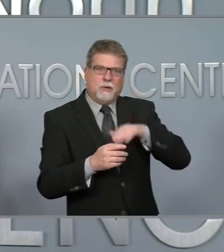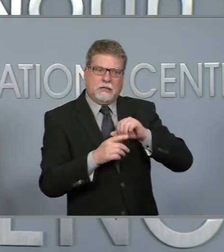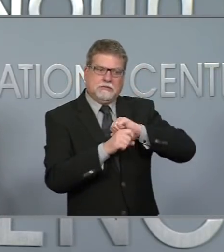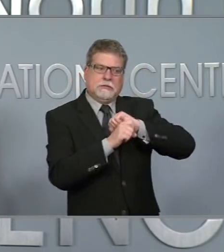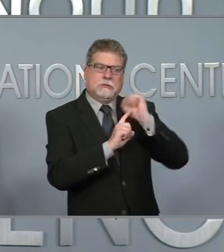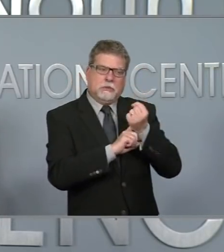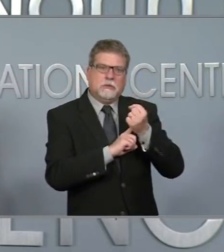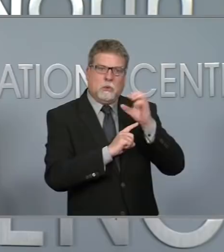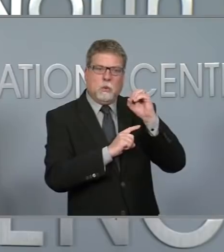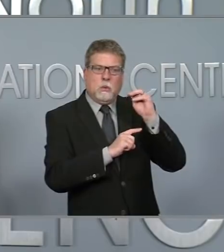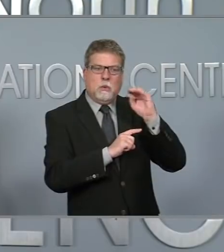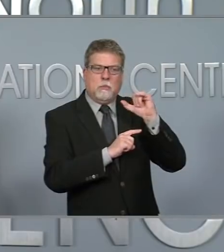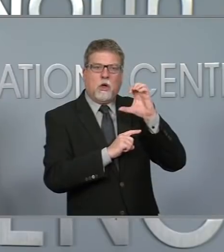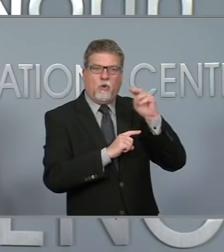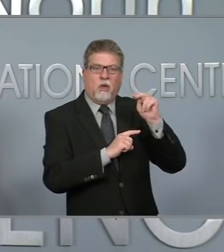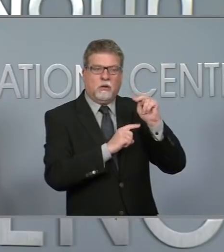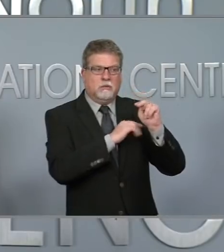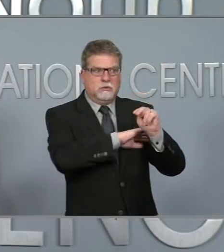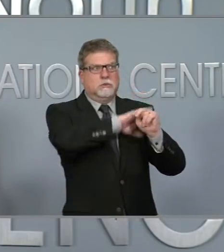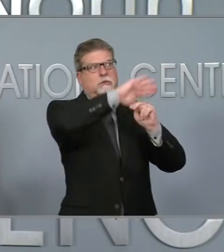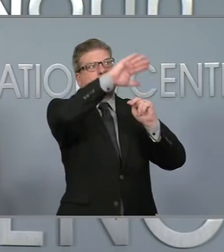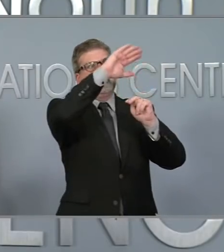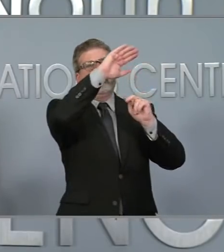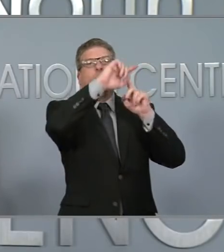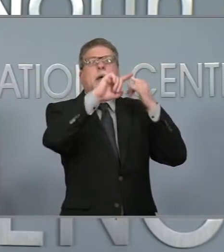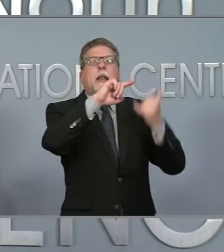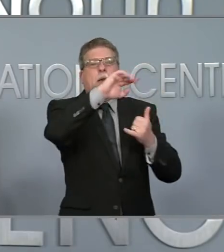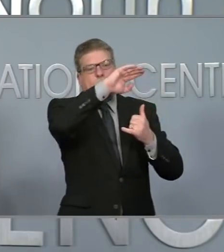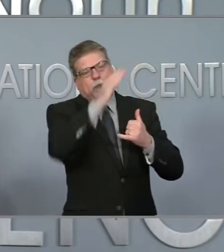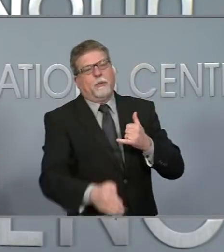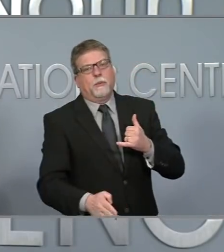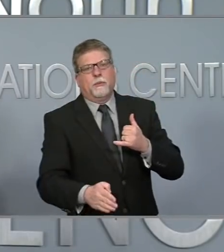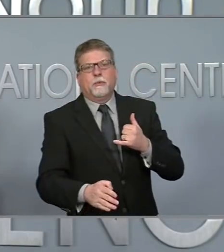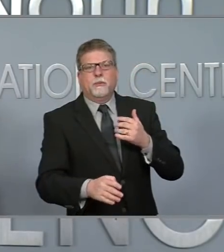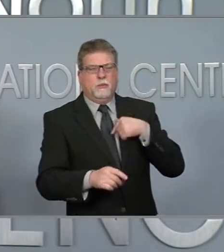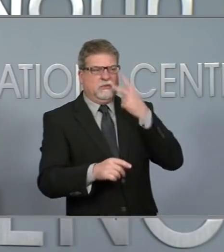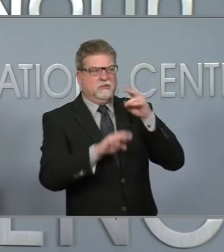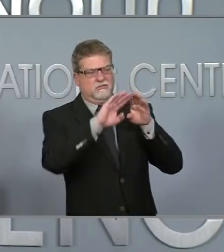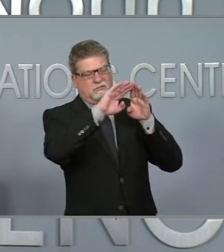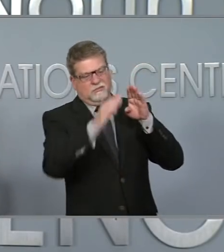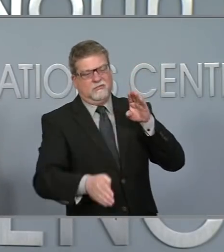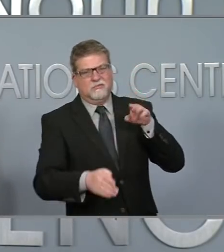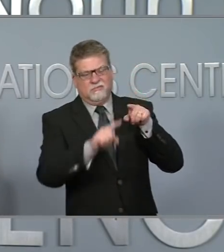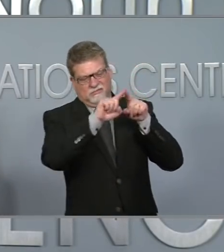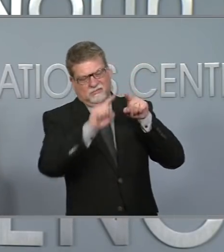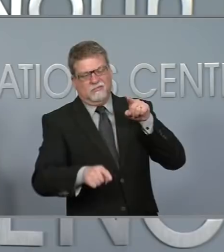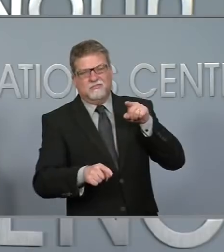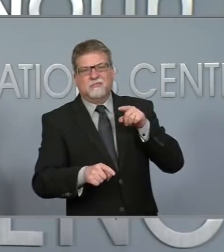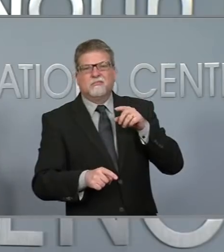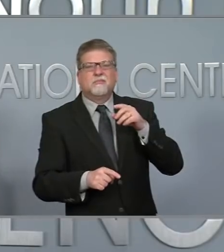permitir que la doctora consagra contesten momento, sin embargo, quiero decir que